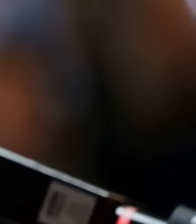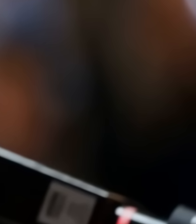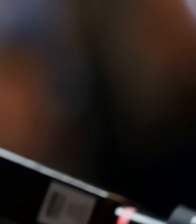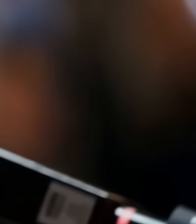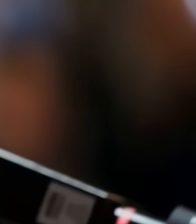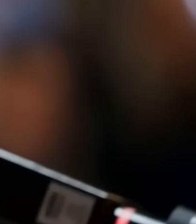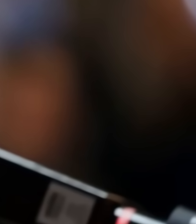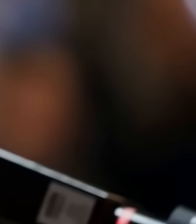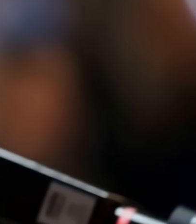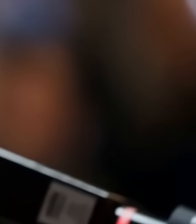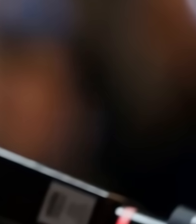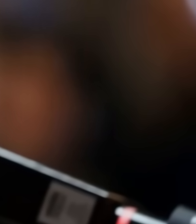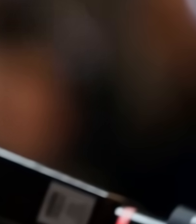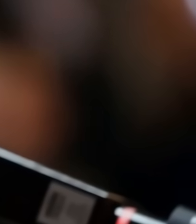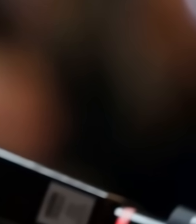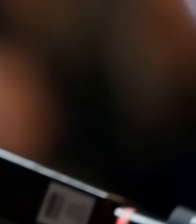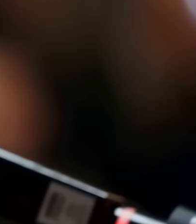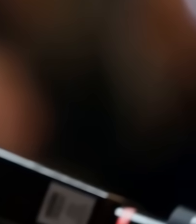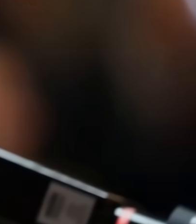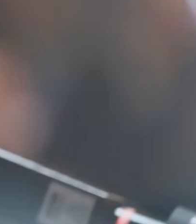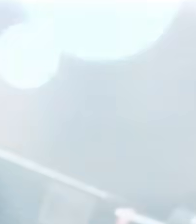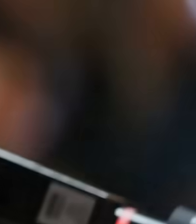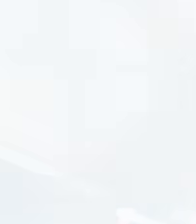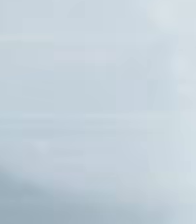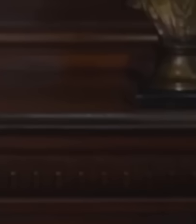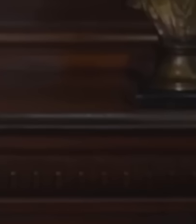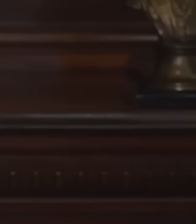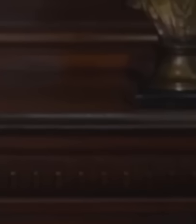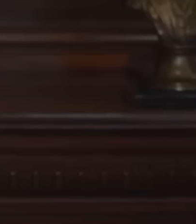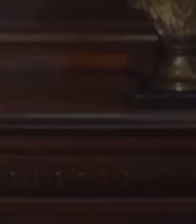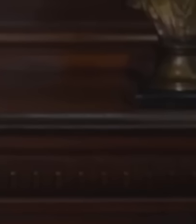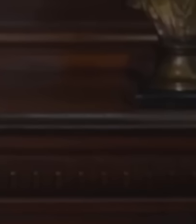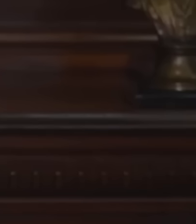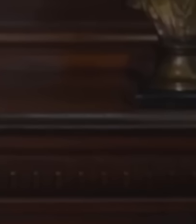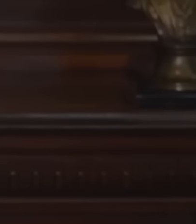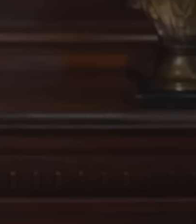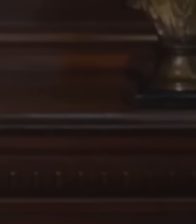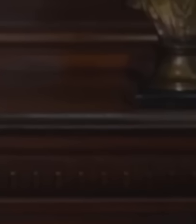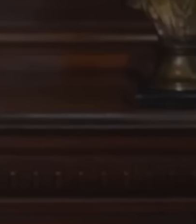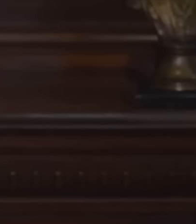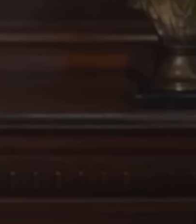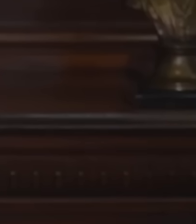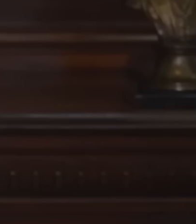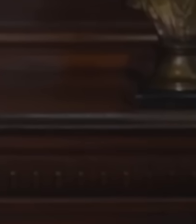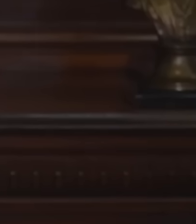de presión. Golpear mediáticamente para intentar forzar una negociación y recuperar los convenios